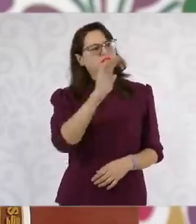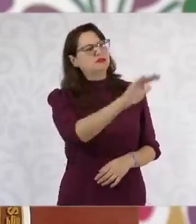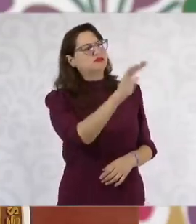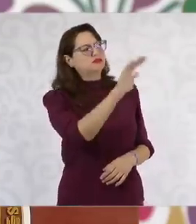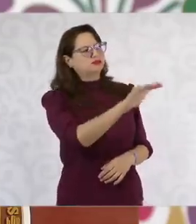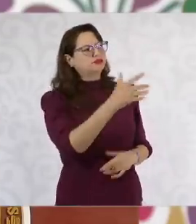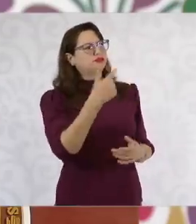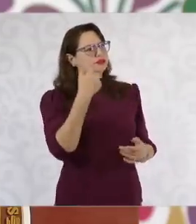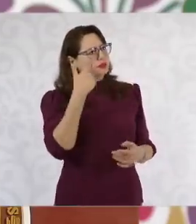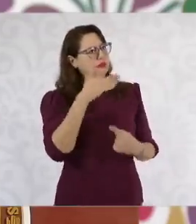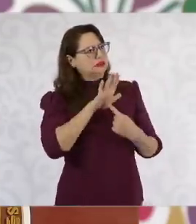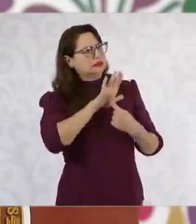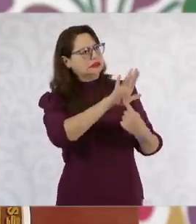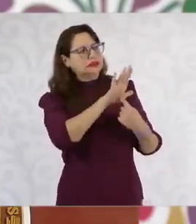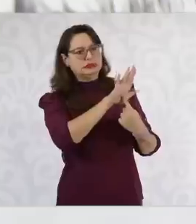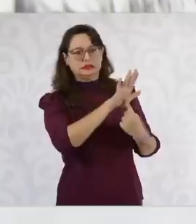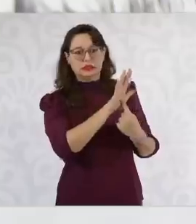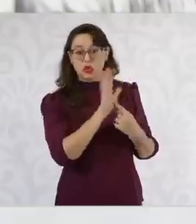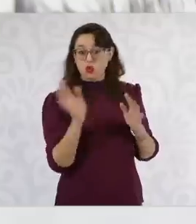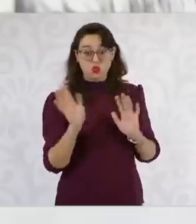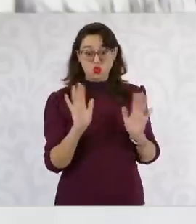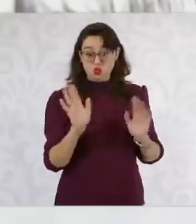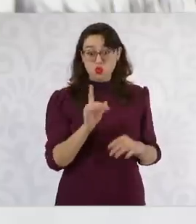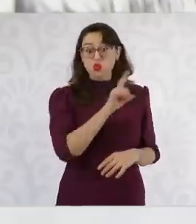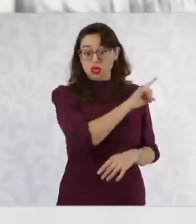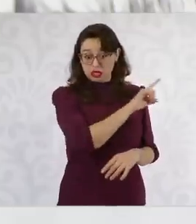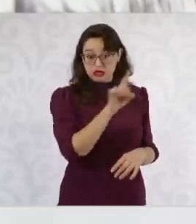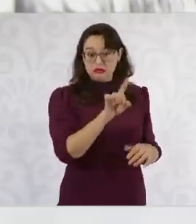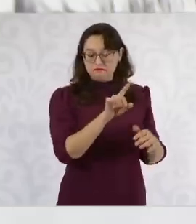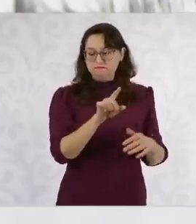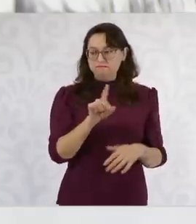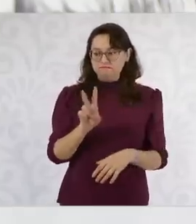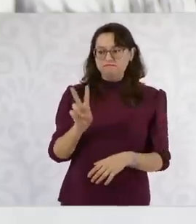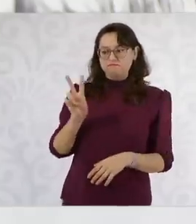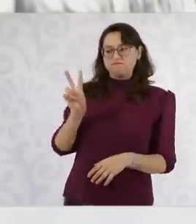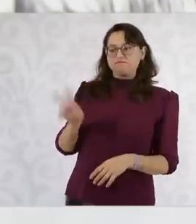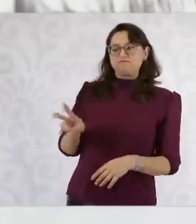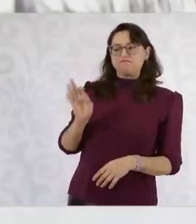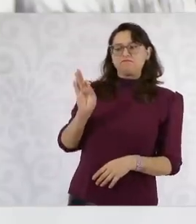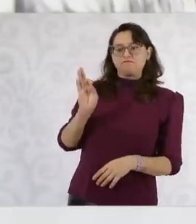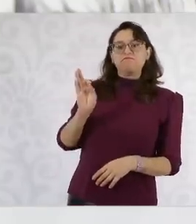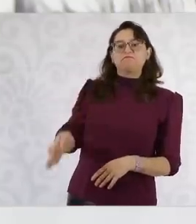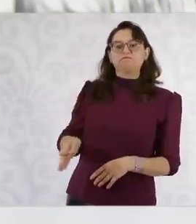armas de Estados Unidos a México sino que ya el propio departamento de Justicia reconoce esta